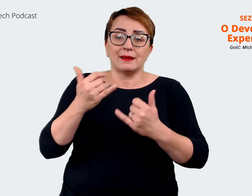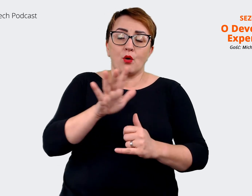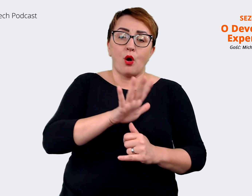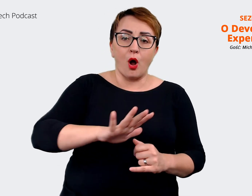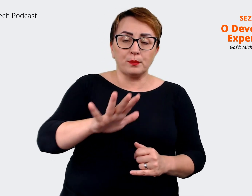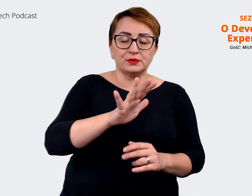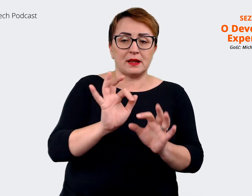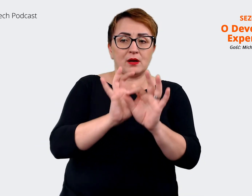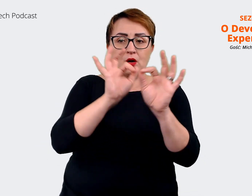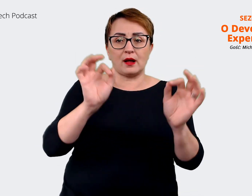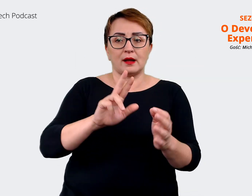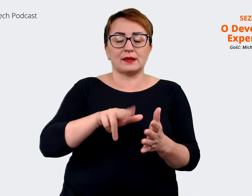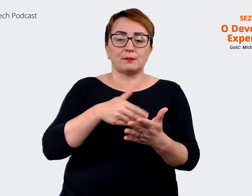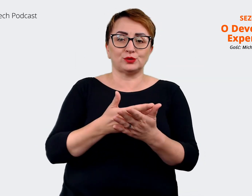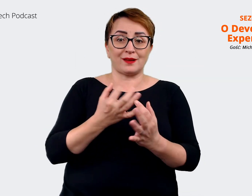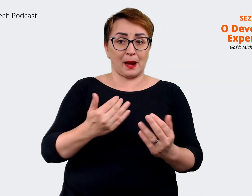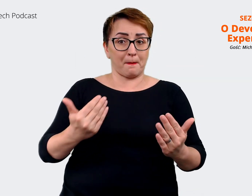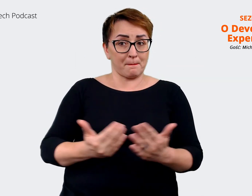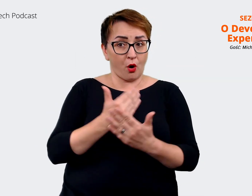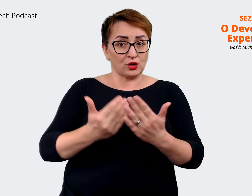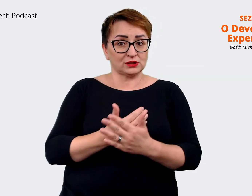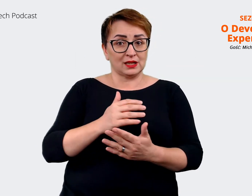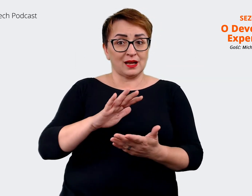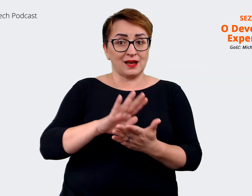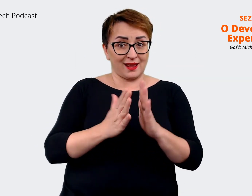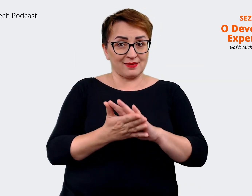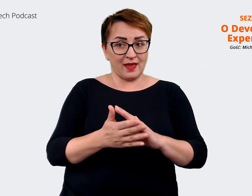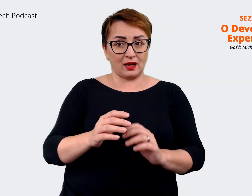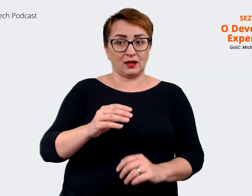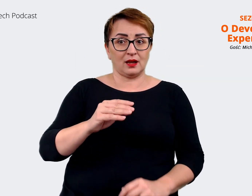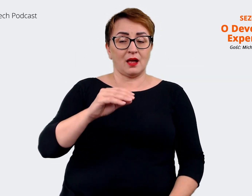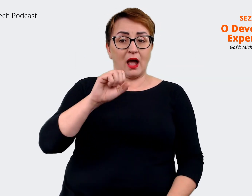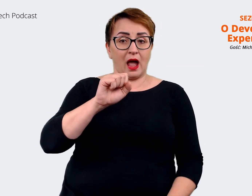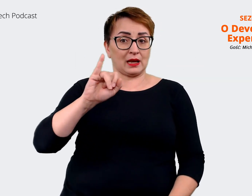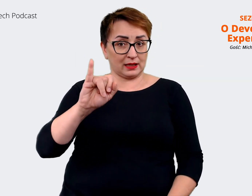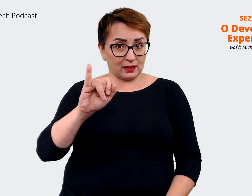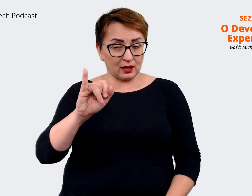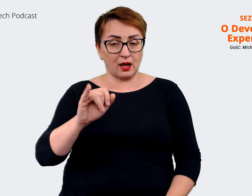rynku jest modny AI, to się otwierają nowe możliwości, no to może używając tego możemy